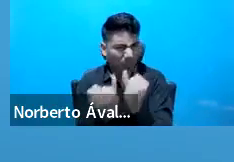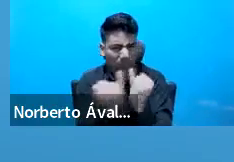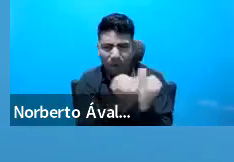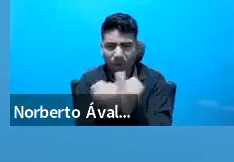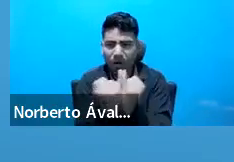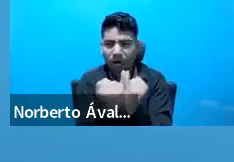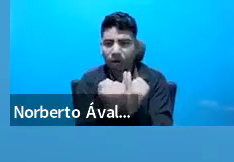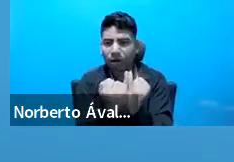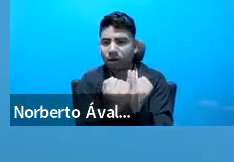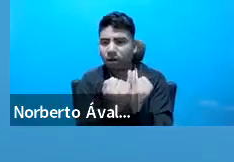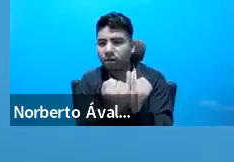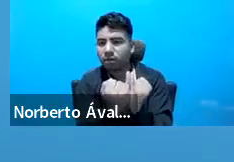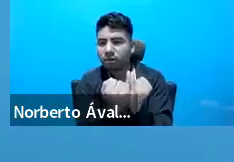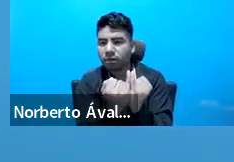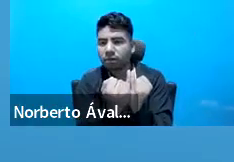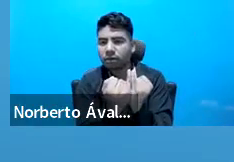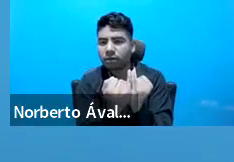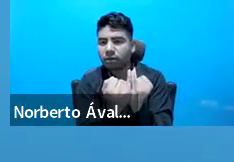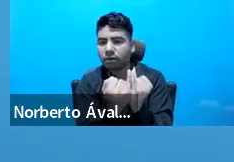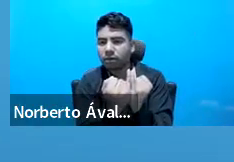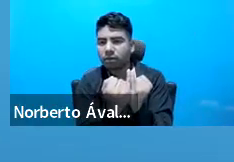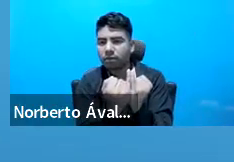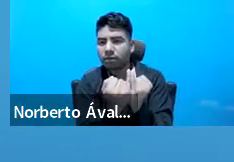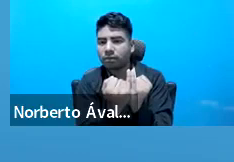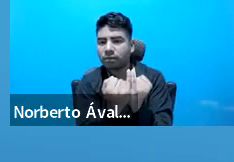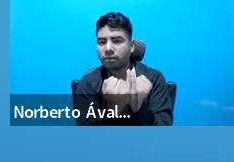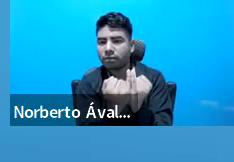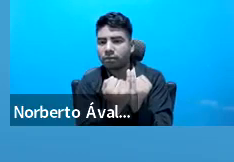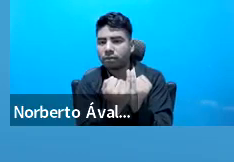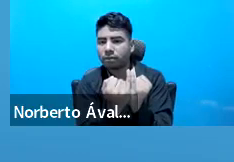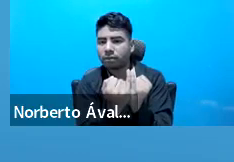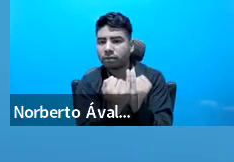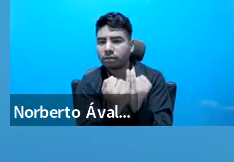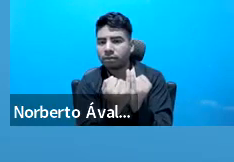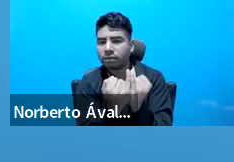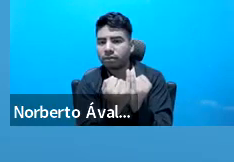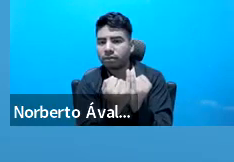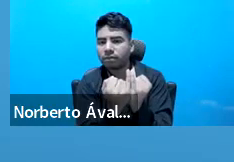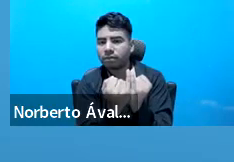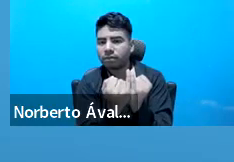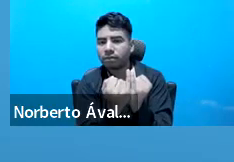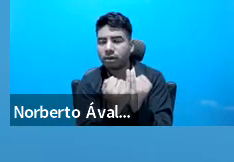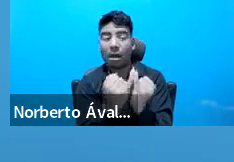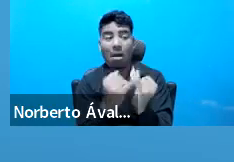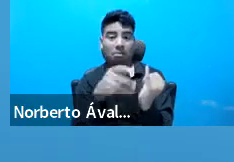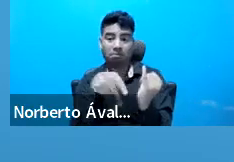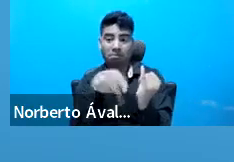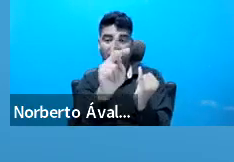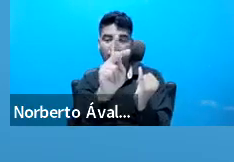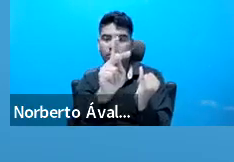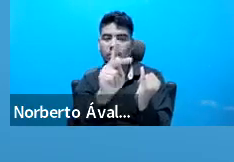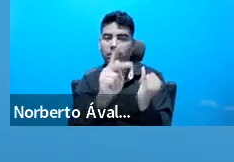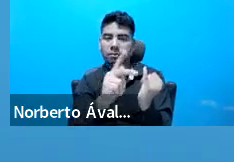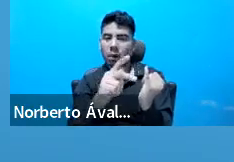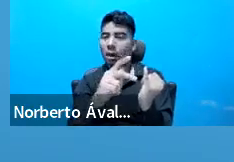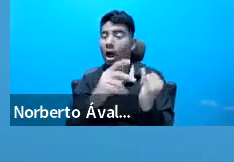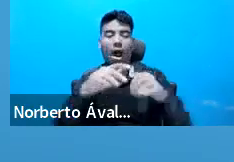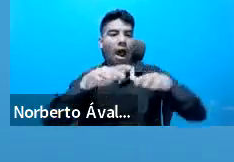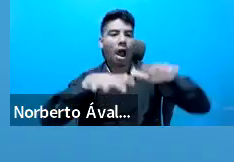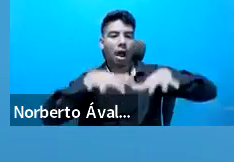siones La ser La ser divisiones, no pueden dejar ser divisiones, no pueden dejar